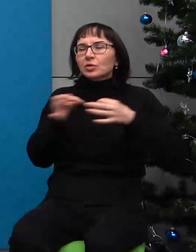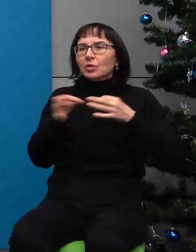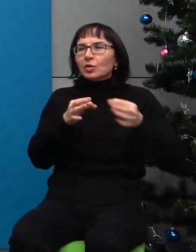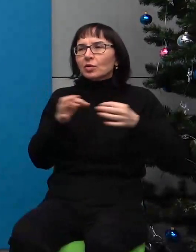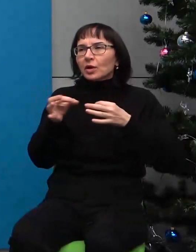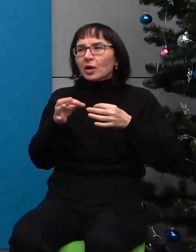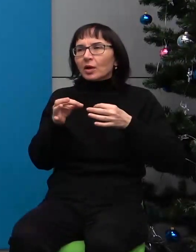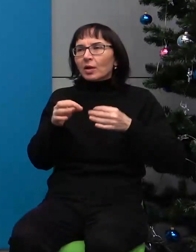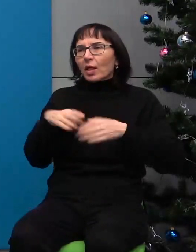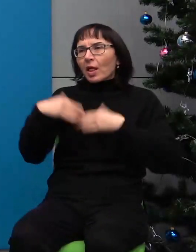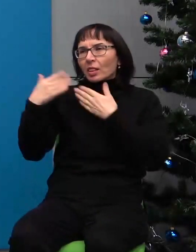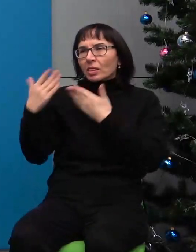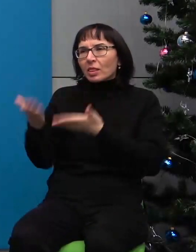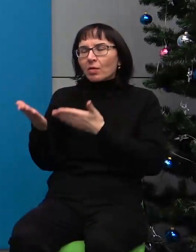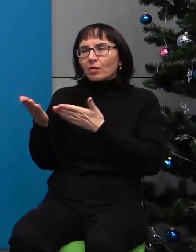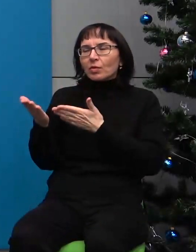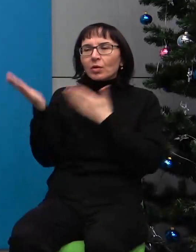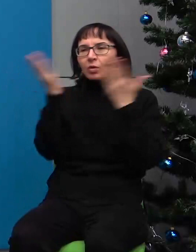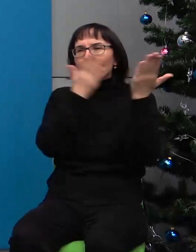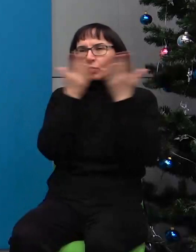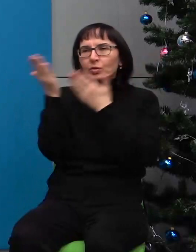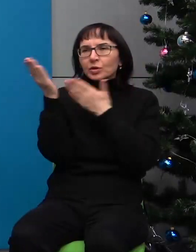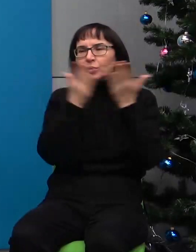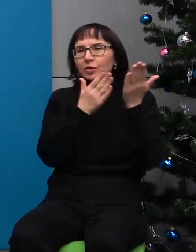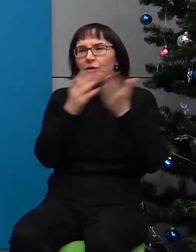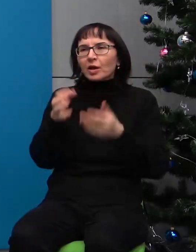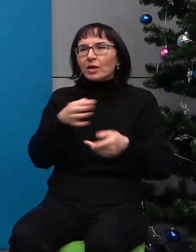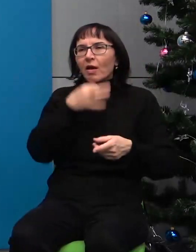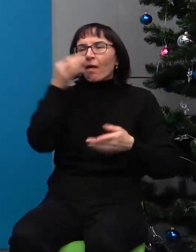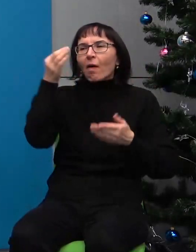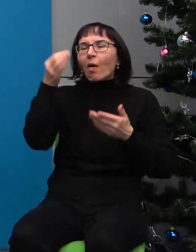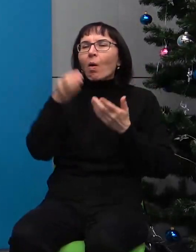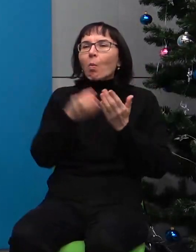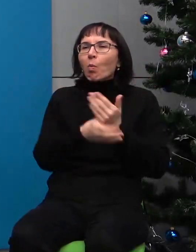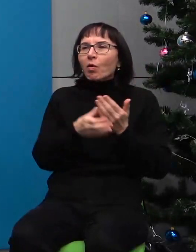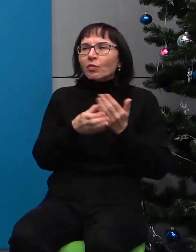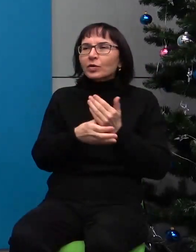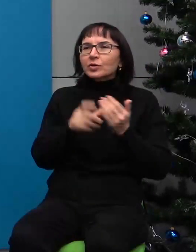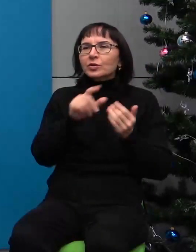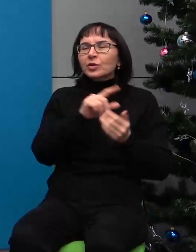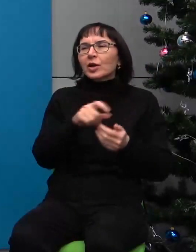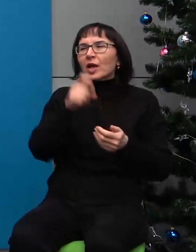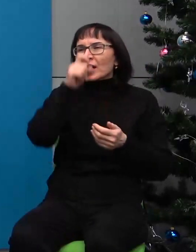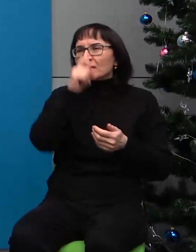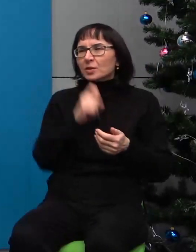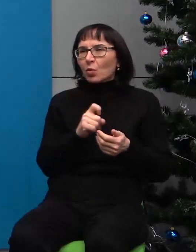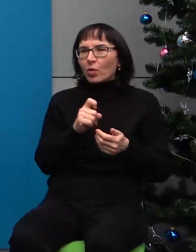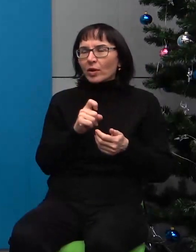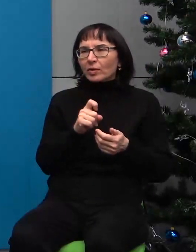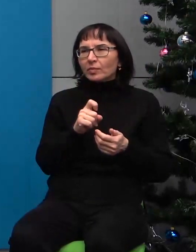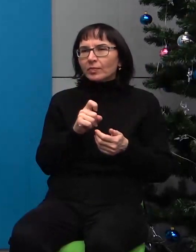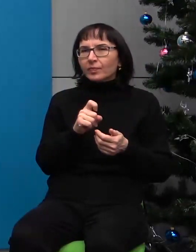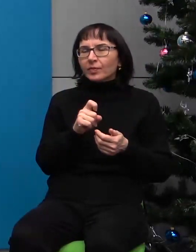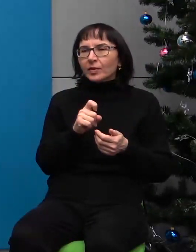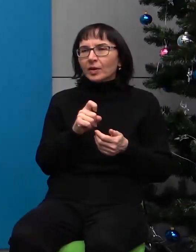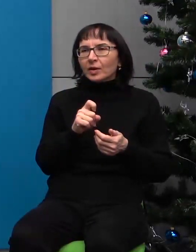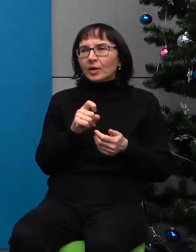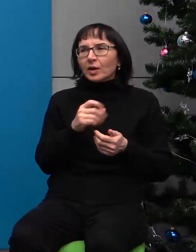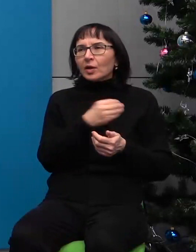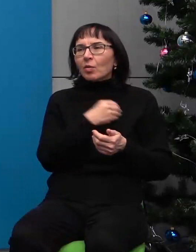i on mi dał do przeczytania powieści zły. Ktoś z państwa może czytał? Leopold Thurman zły. Najsłynniejsza polska książka lat 50-tych.